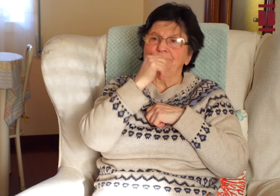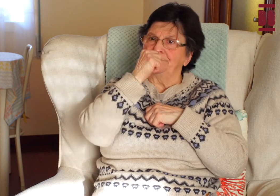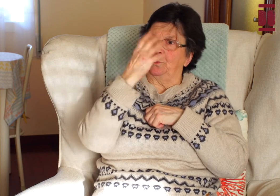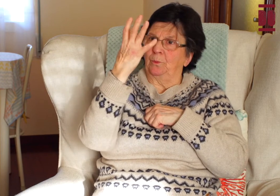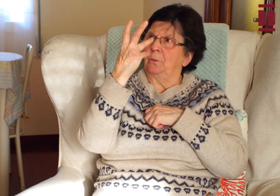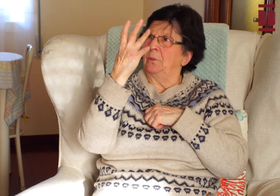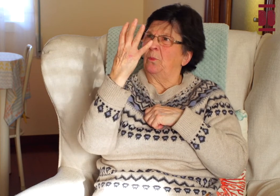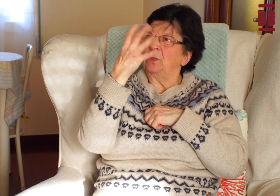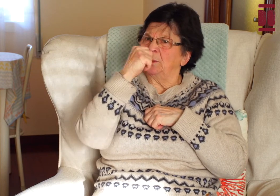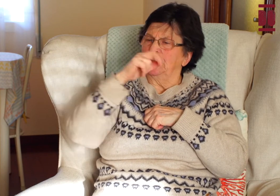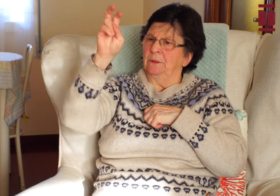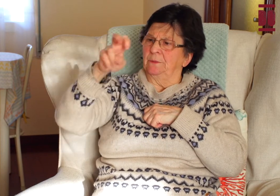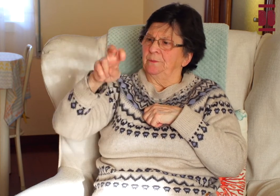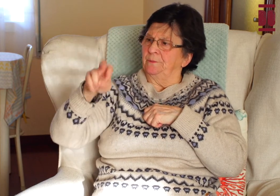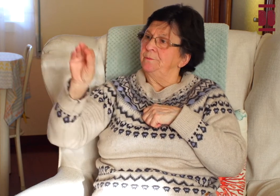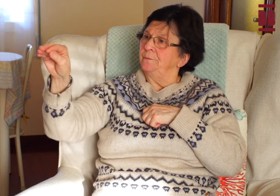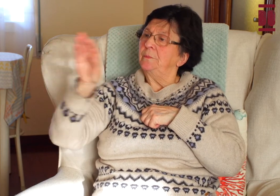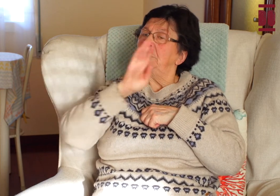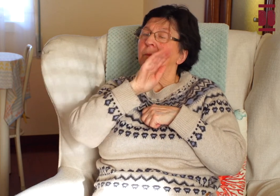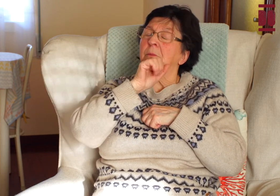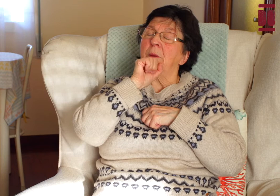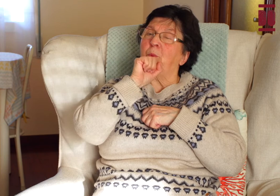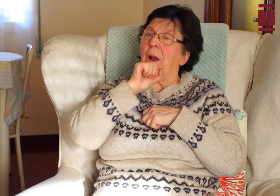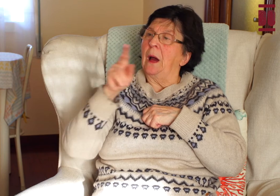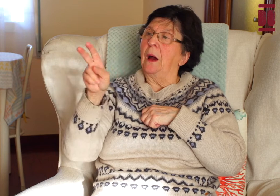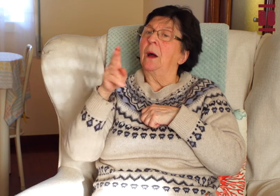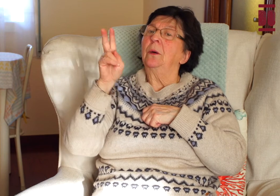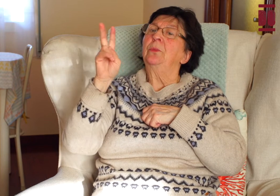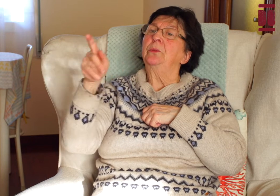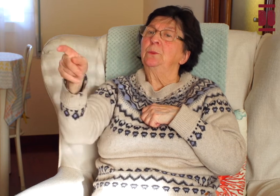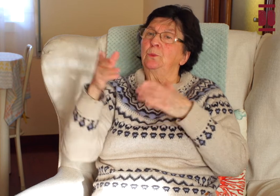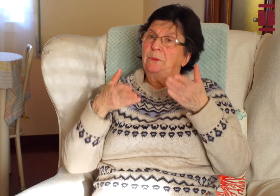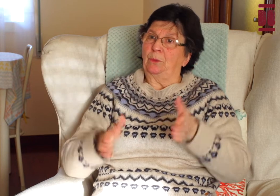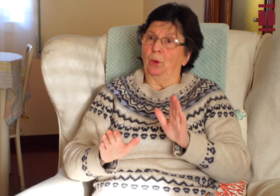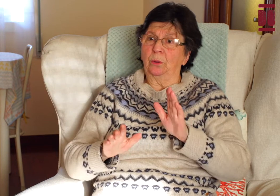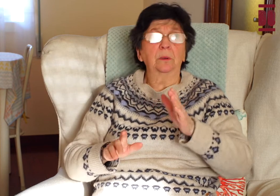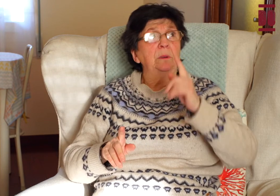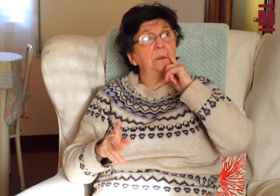Entonces, tres o cuatro hombres vinieron preguntando por él a casa de mi abuela. Le preguntaron que dónde